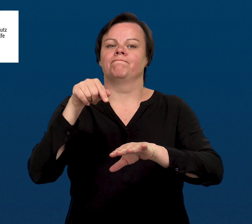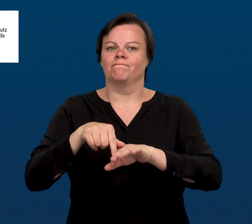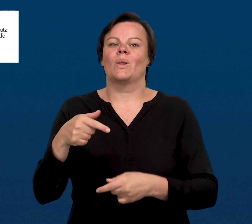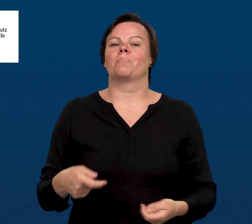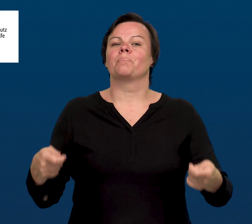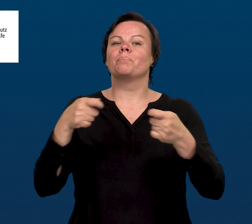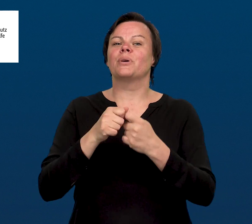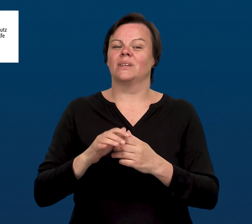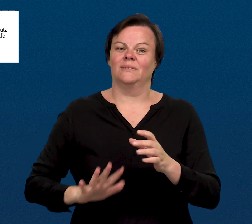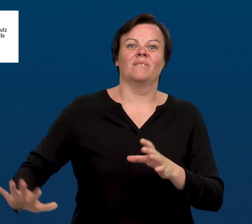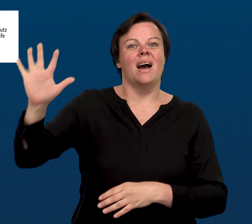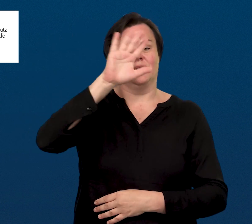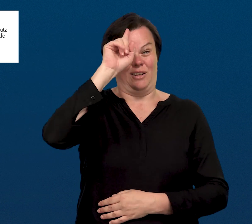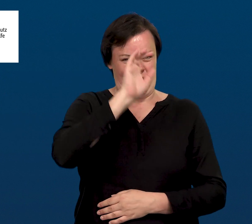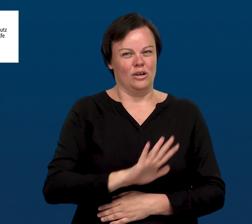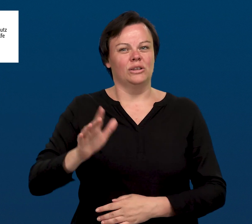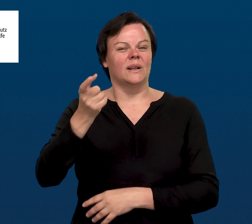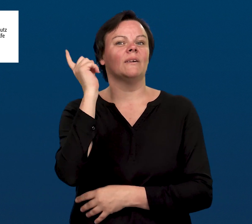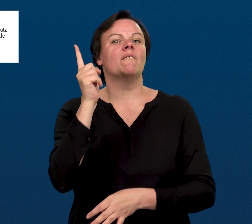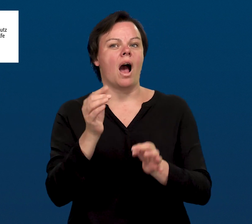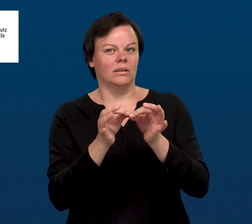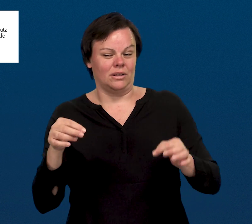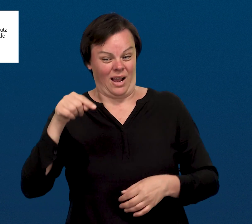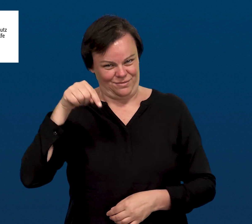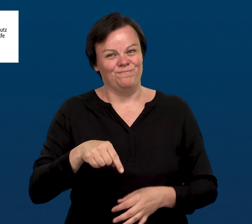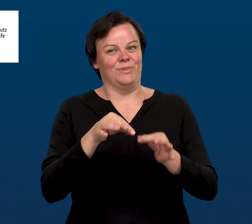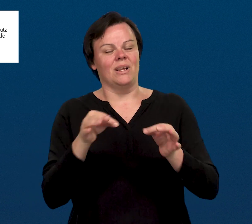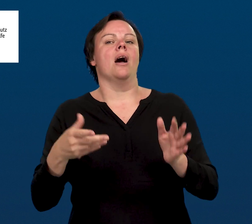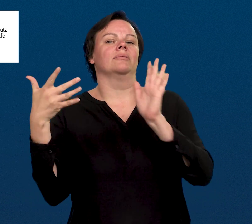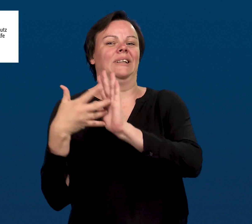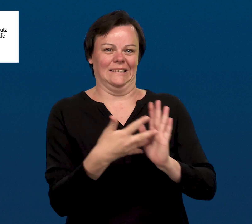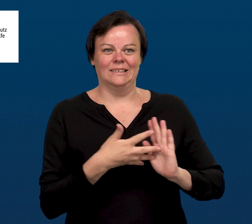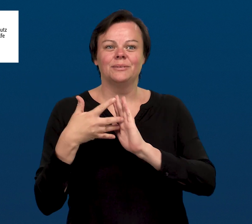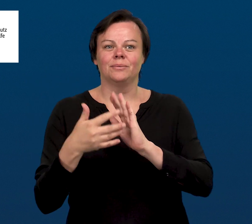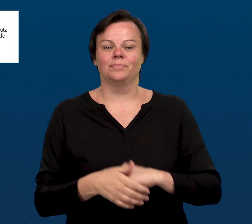wird am Bundesweiten Warntag getestet.